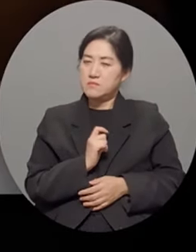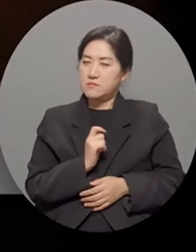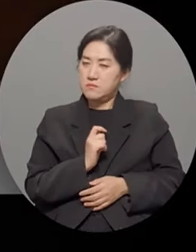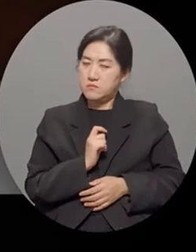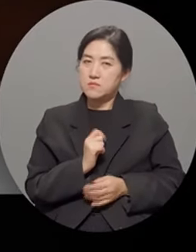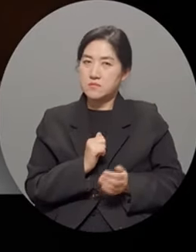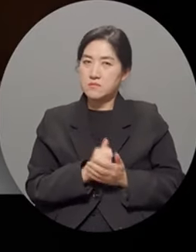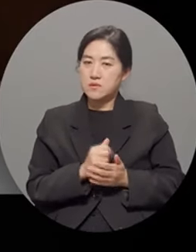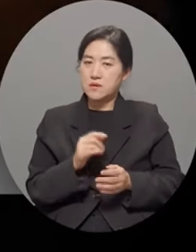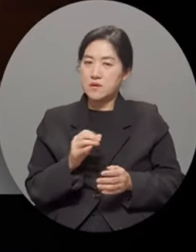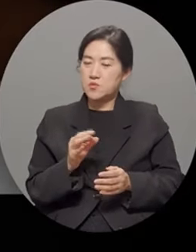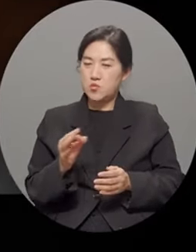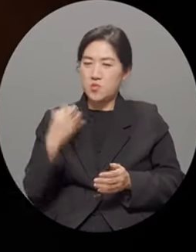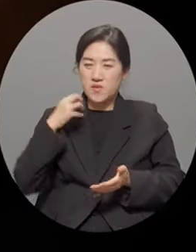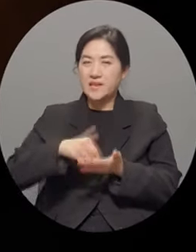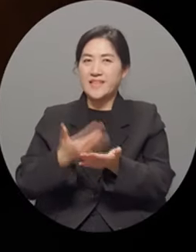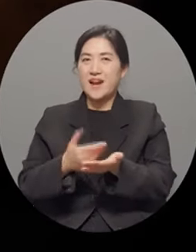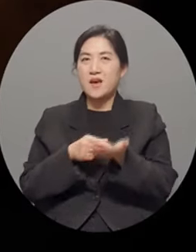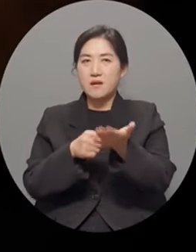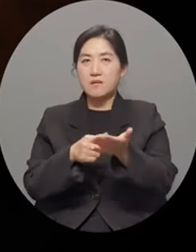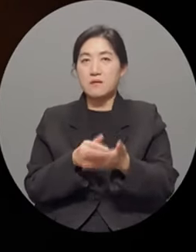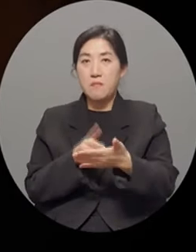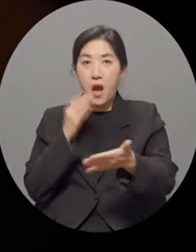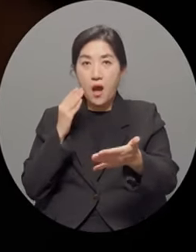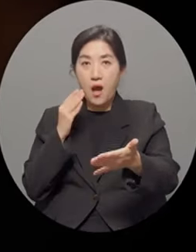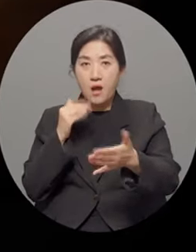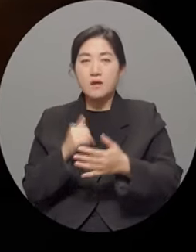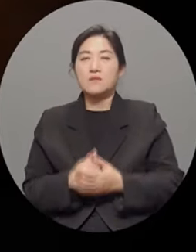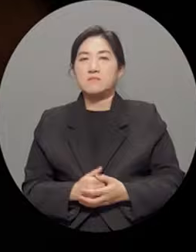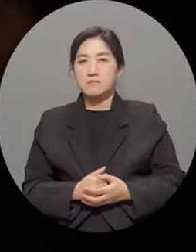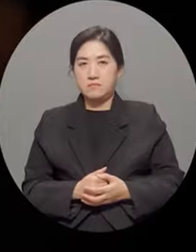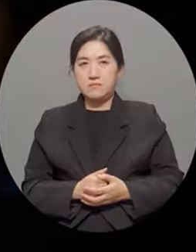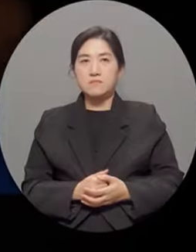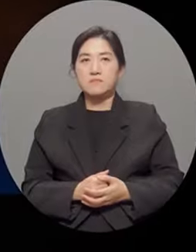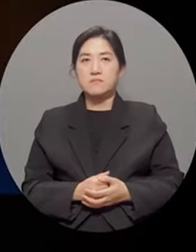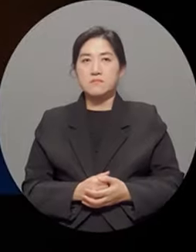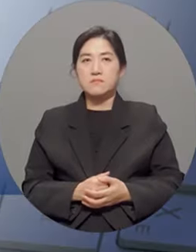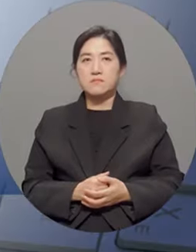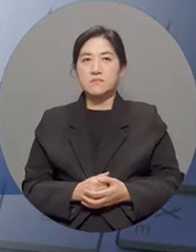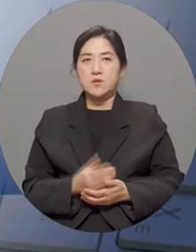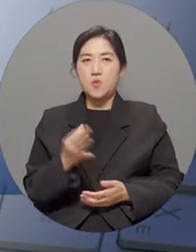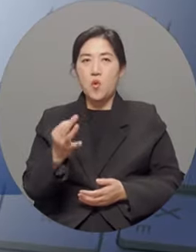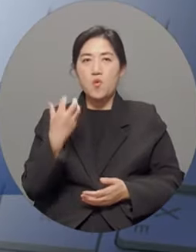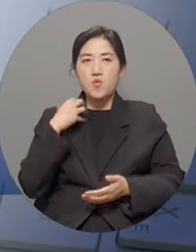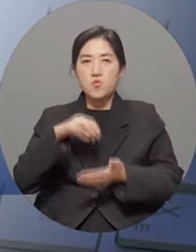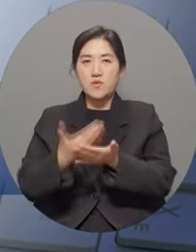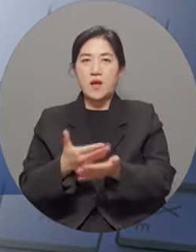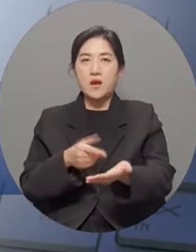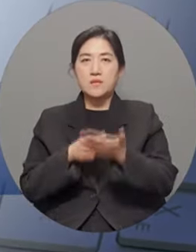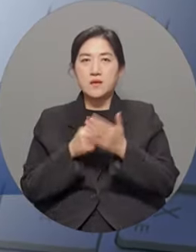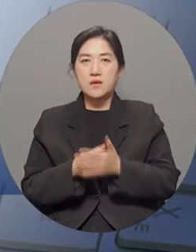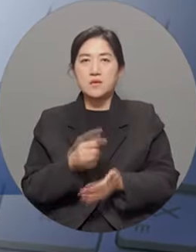1억 원을 입금했던 한 투자자는 이상한 낌새를 느끼고 환불을 요구했지만 거절당했습니다.